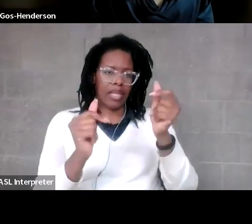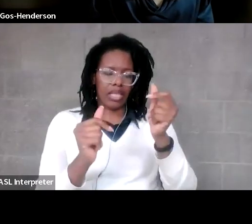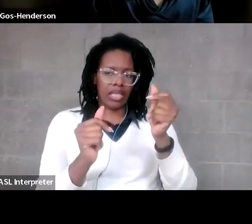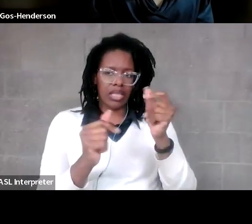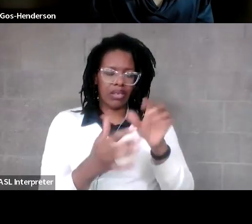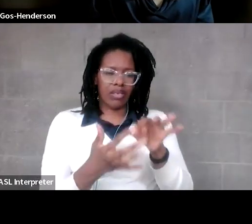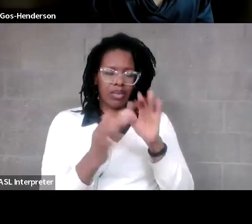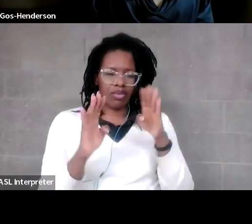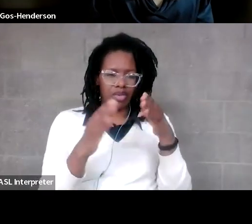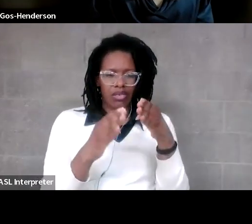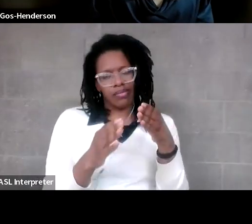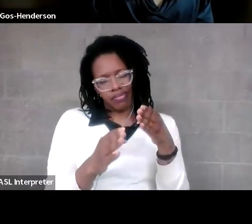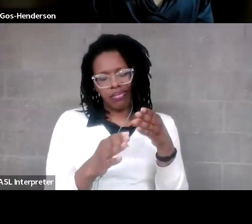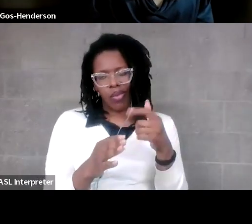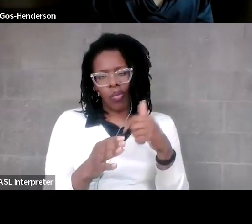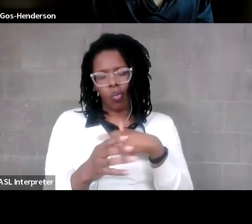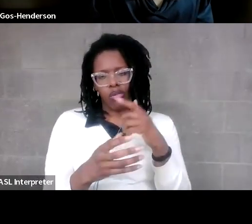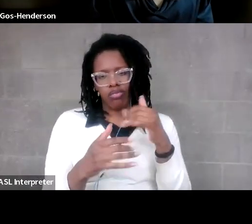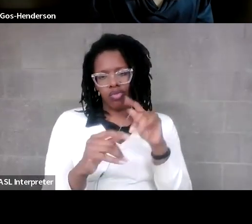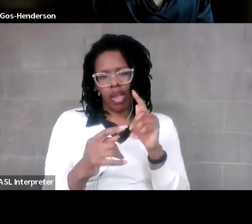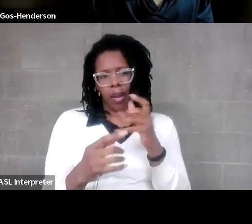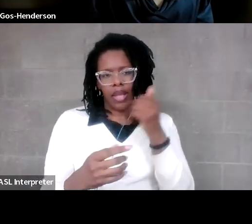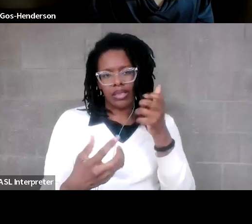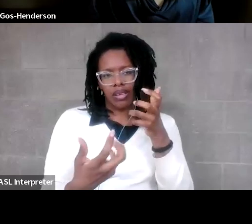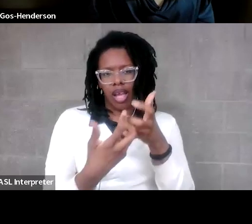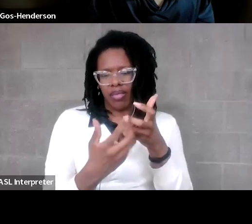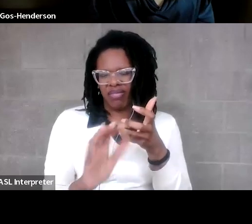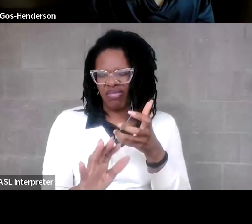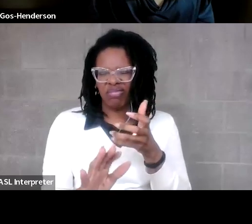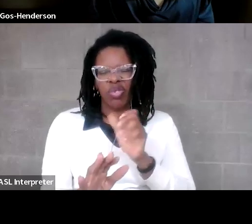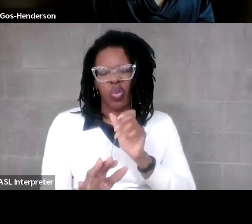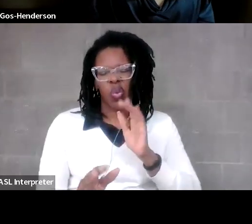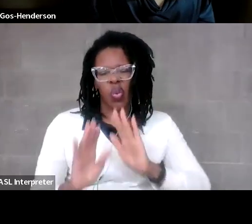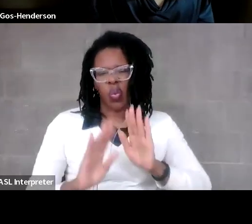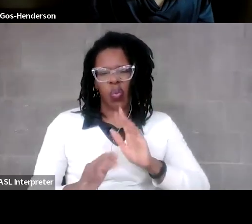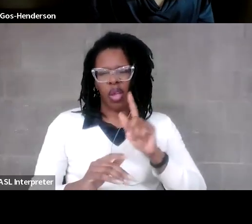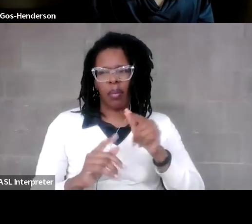haremos todo lo posible para acomodarlos. Así que no tienes que preocuparte por eso. Pero como dije,